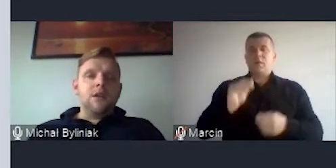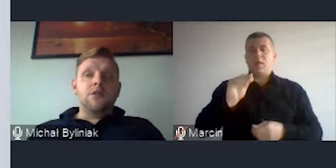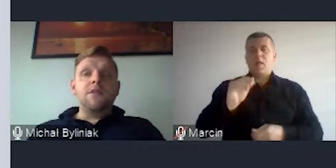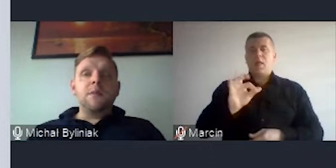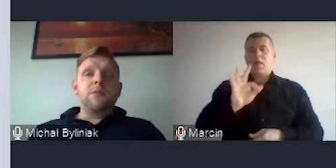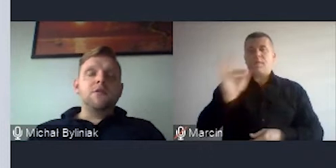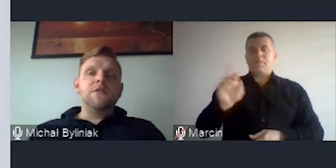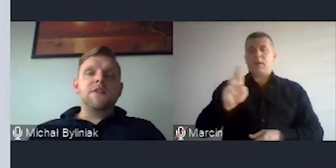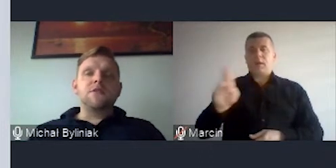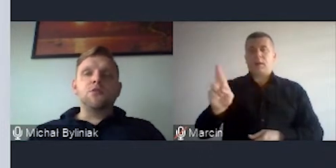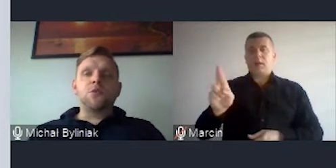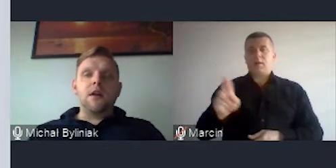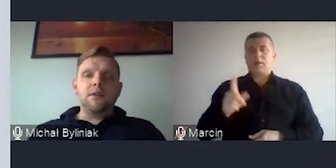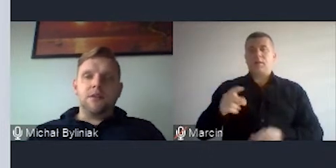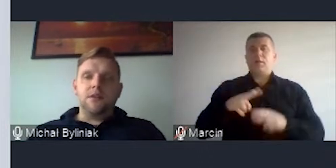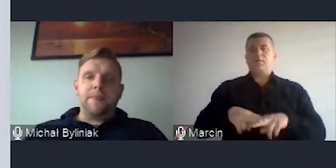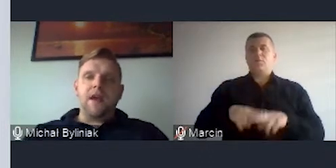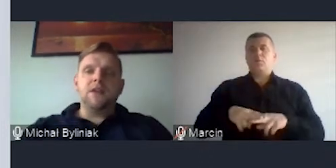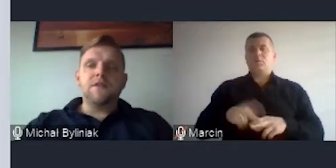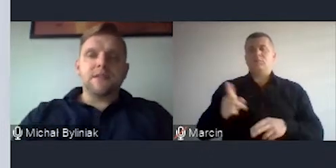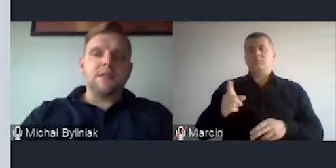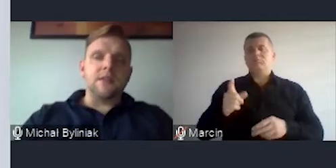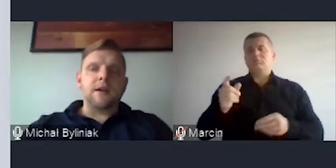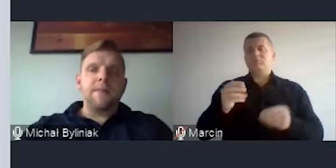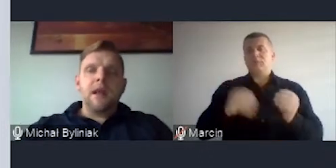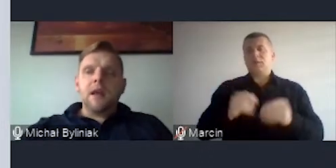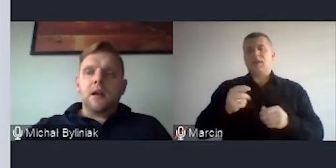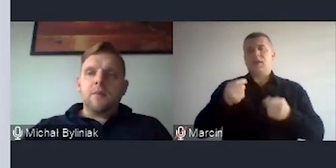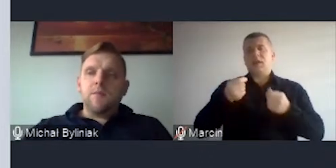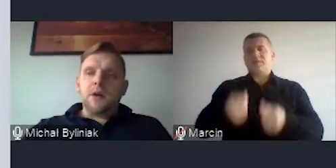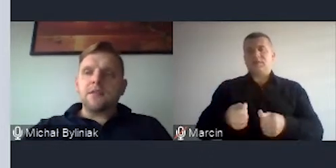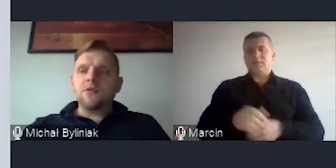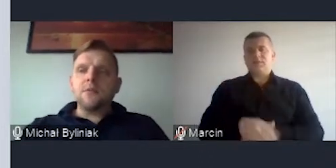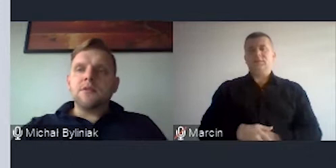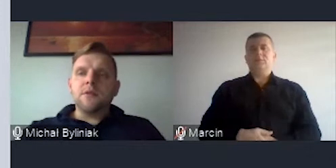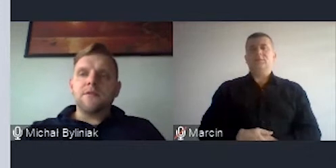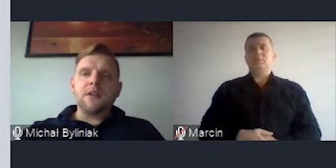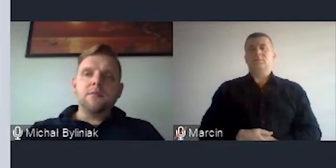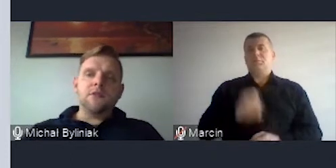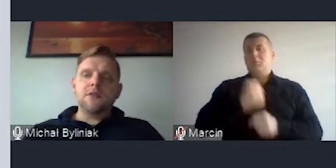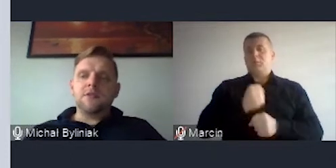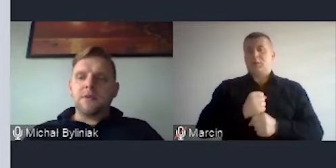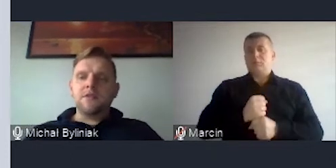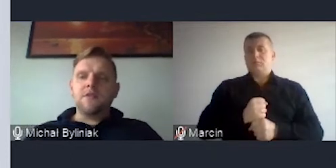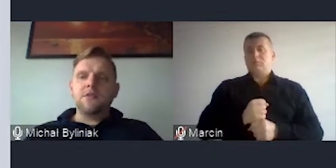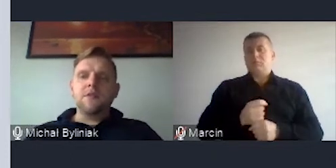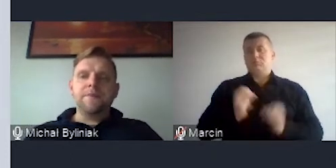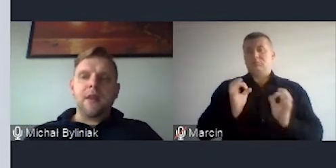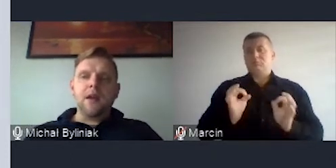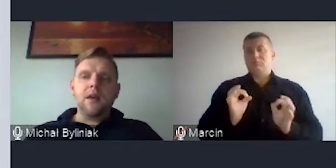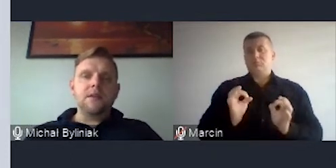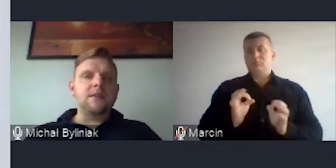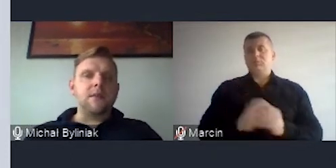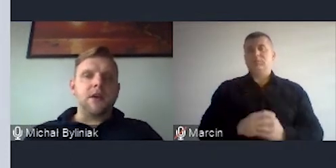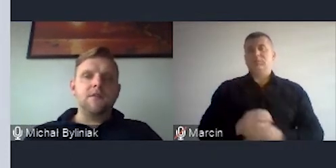czyli w ramach projektów infrastrukturalnych, inwestycyjnych. Pracujemy sobie w takim dosyć specyficznym systemie,